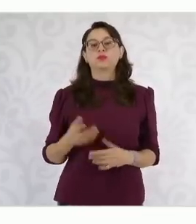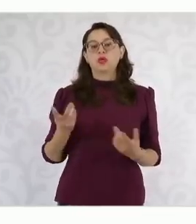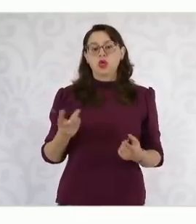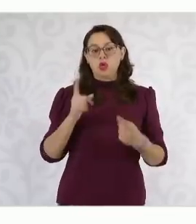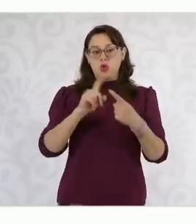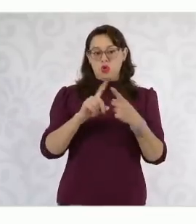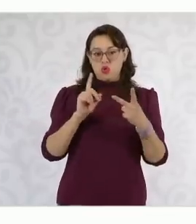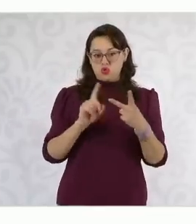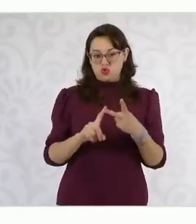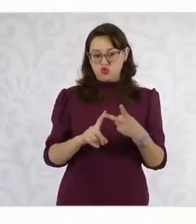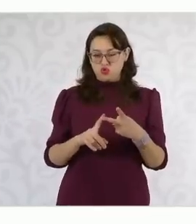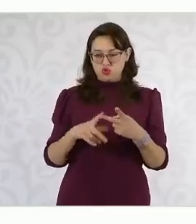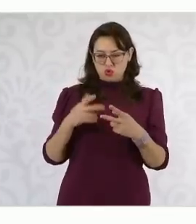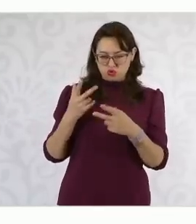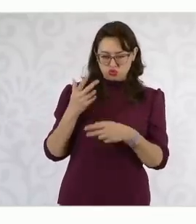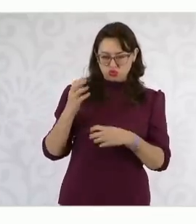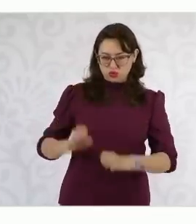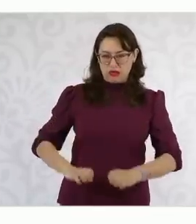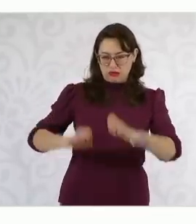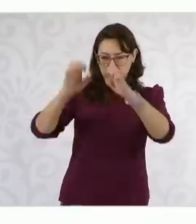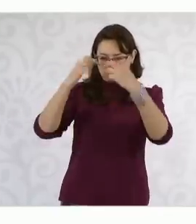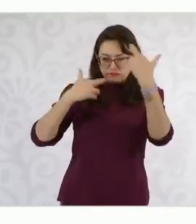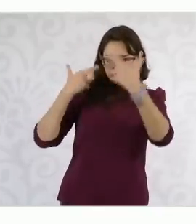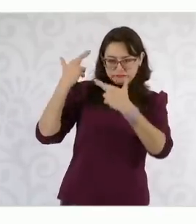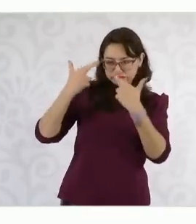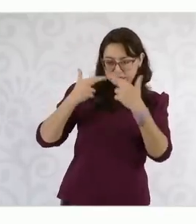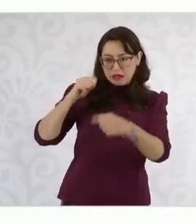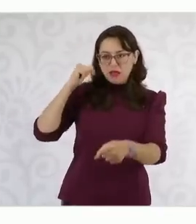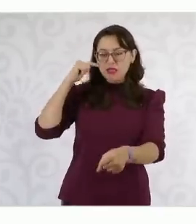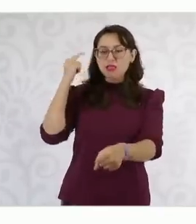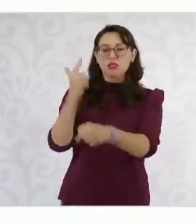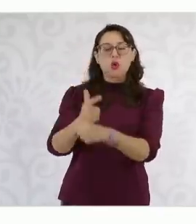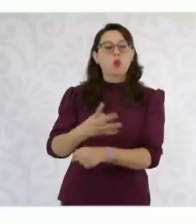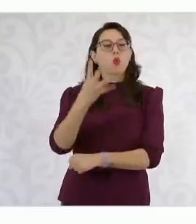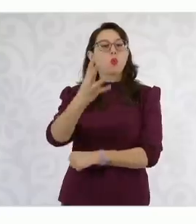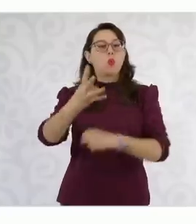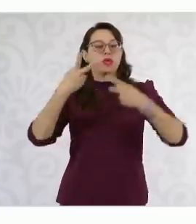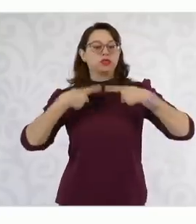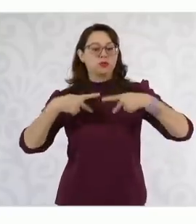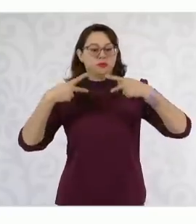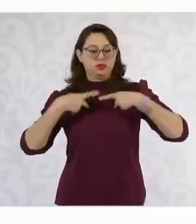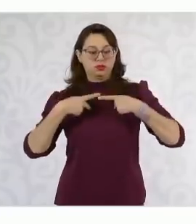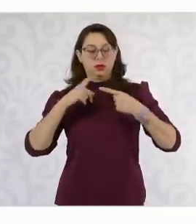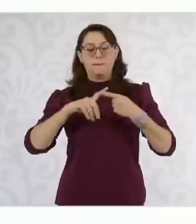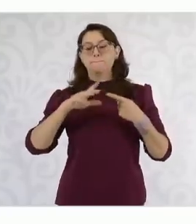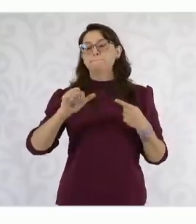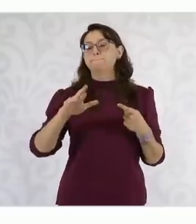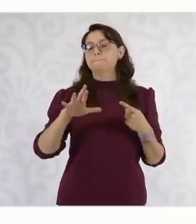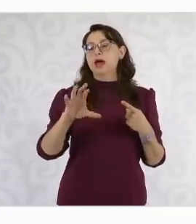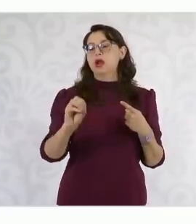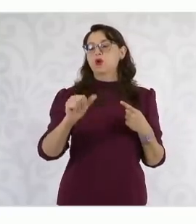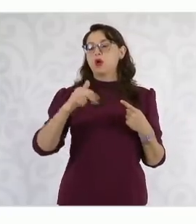caeo Donde fueron detenidas cuatro personas entre ellas Marco Antonio n líder de un grupo delictivo